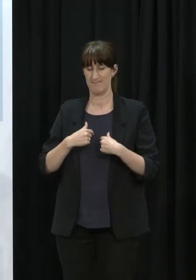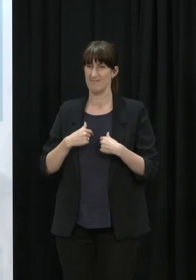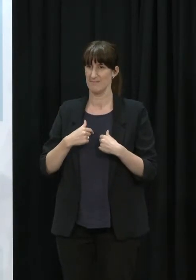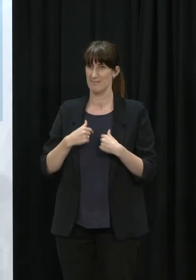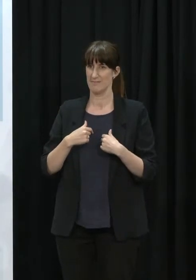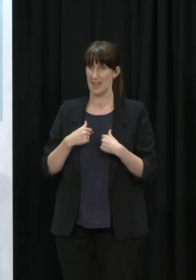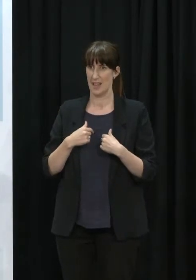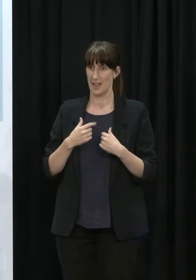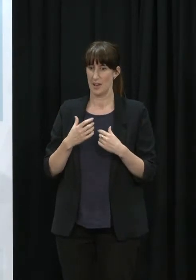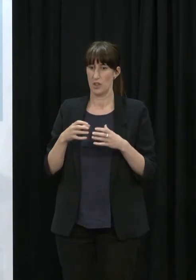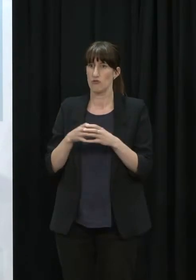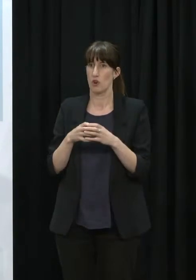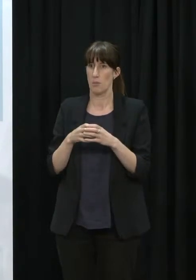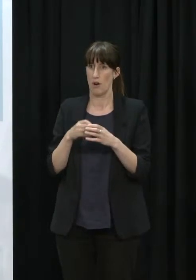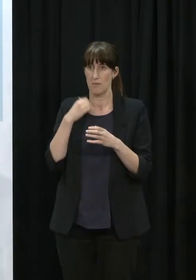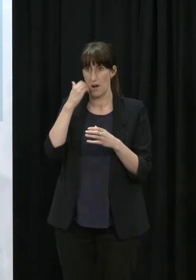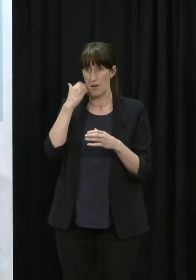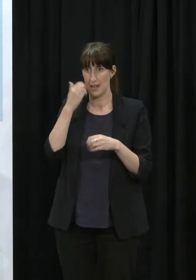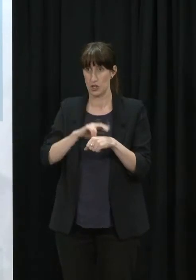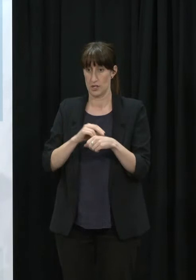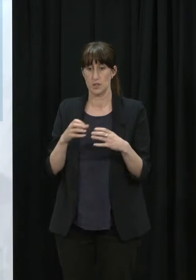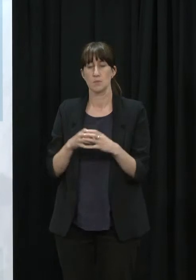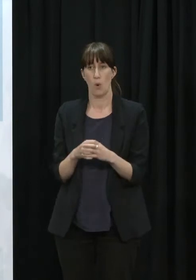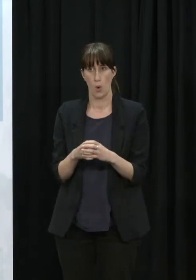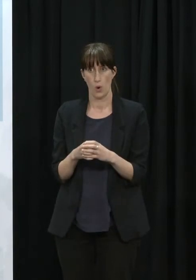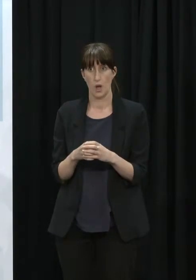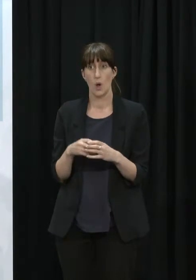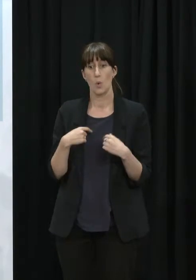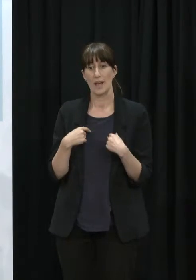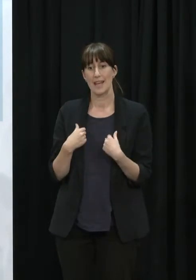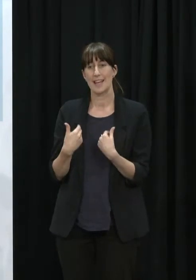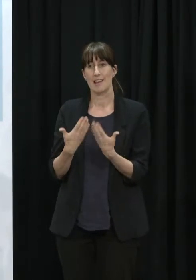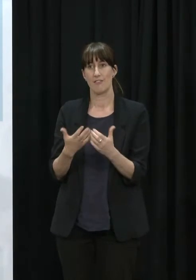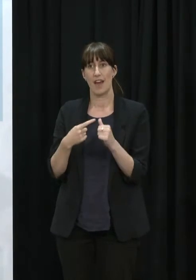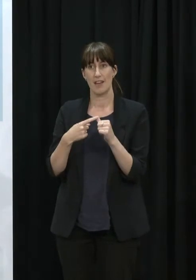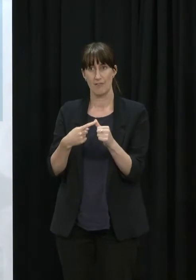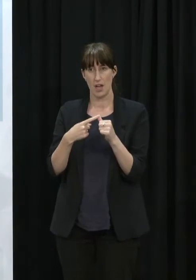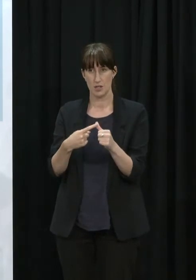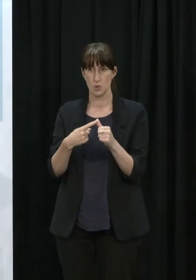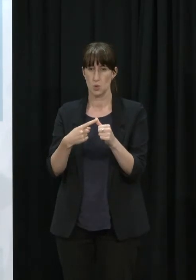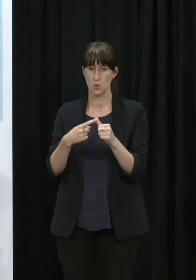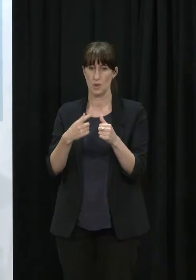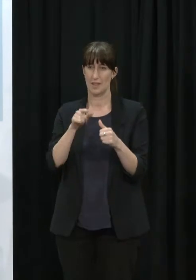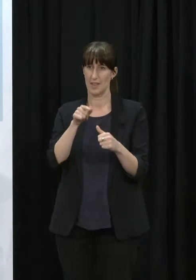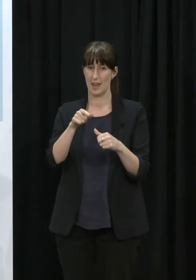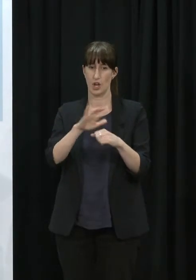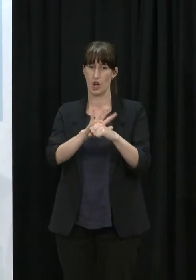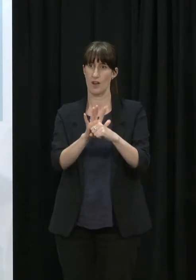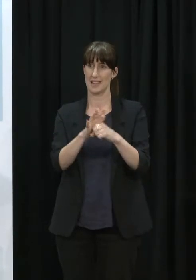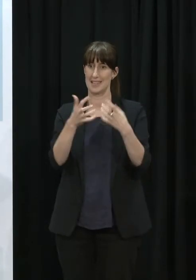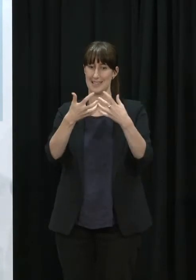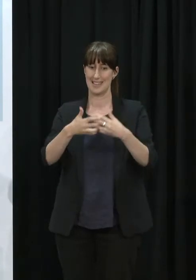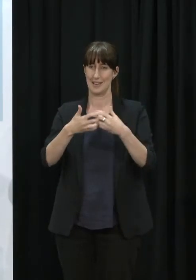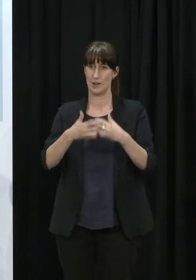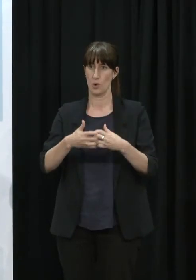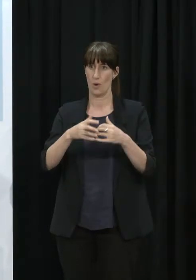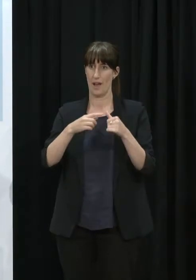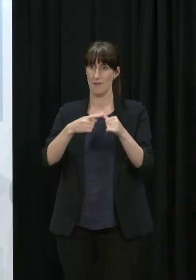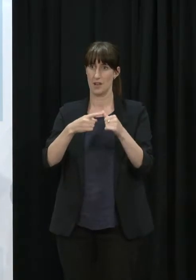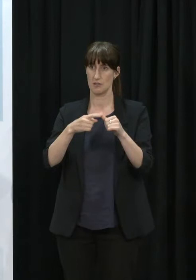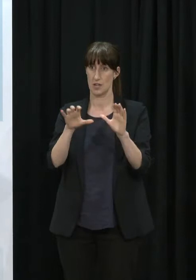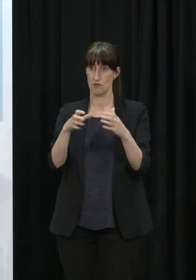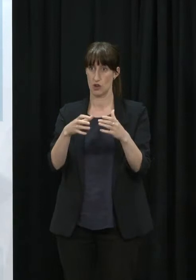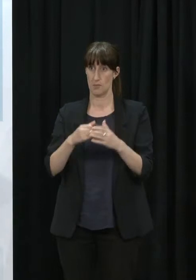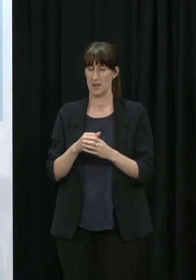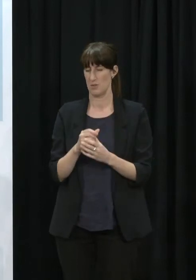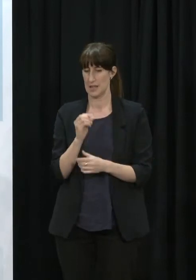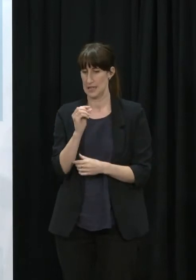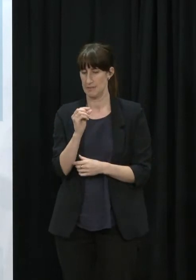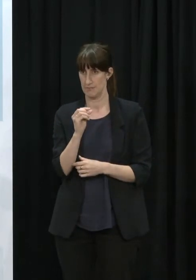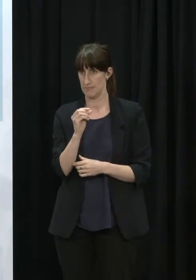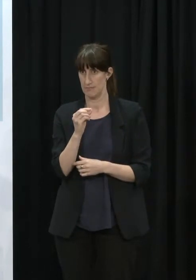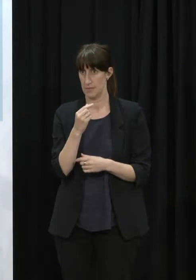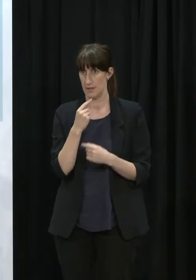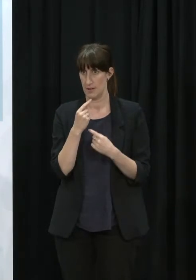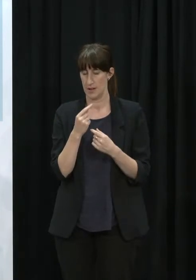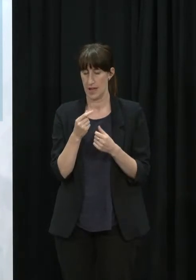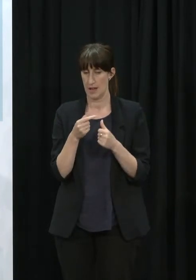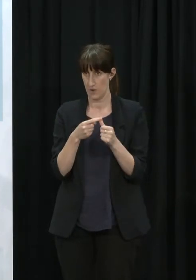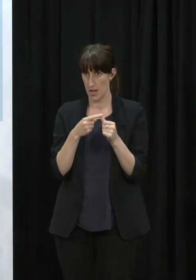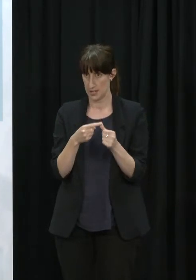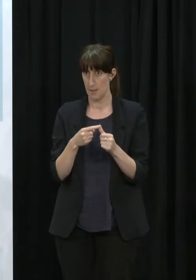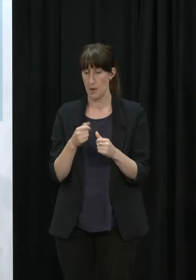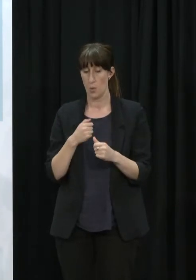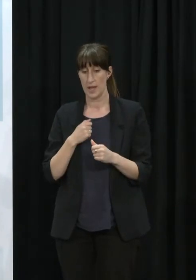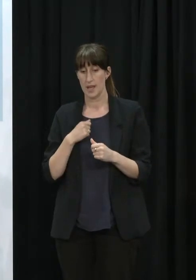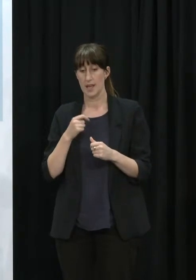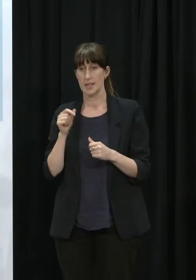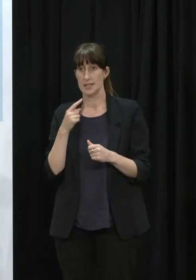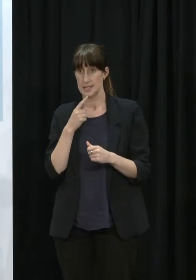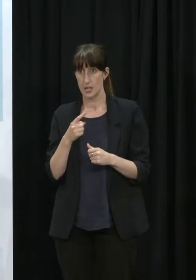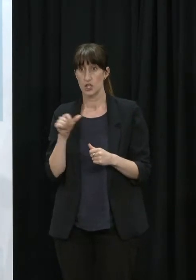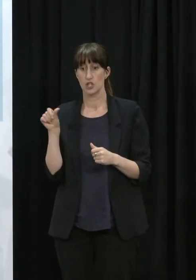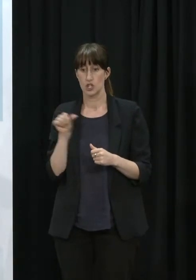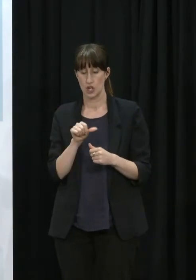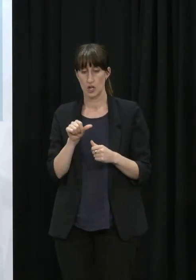whakaraupapa i a raatau?